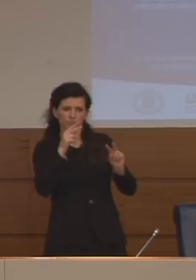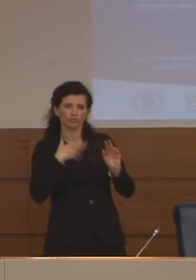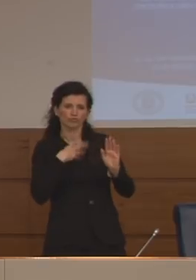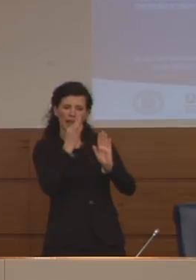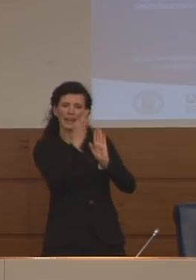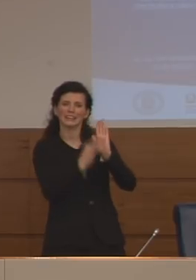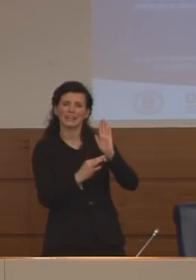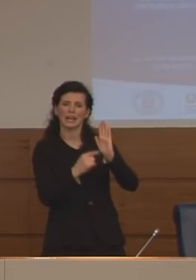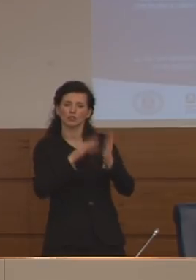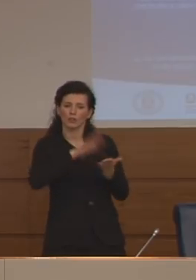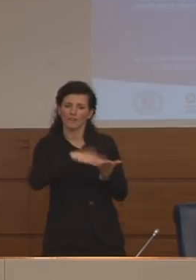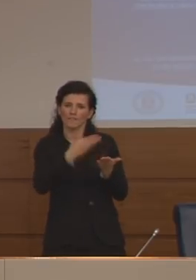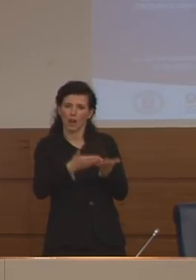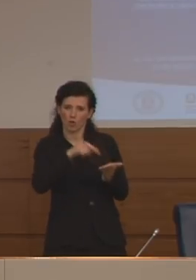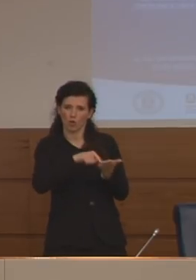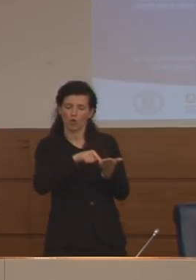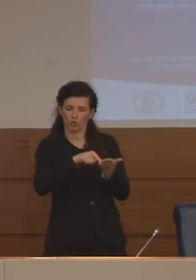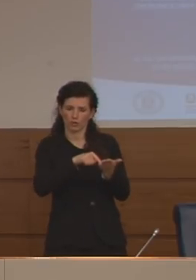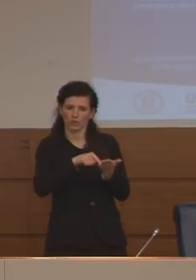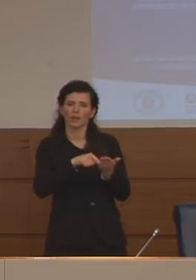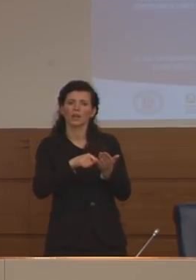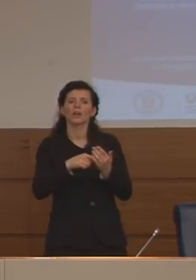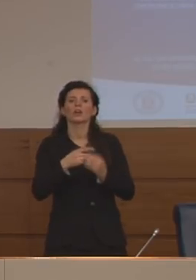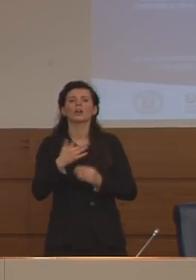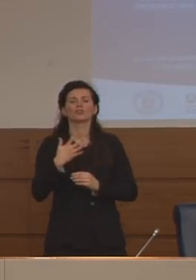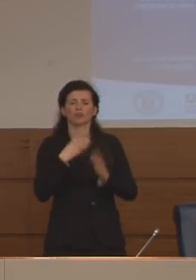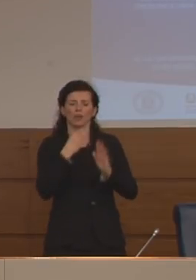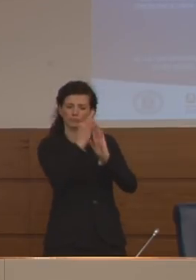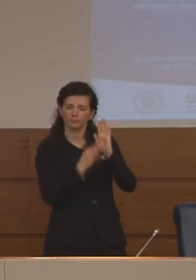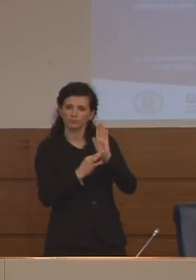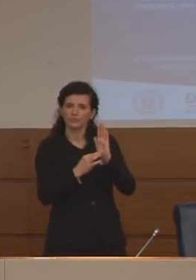abbiamo gli indicatori di quelli che vengono ricoverati per patologia,